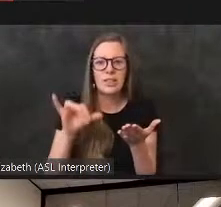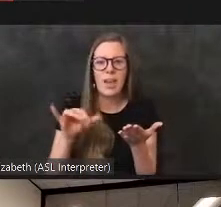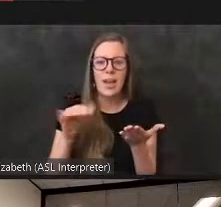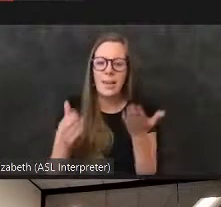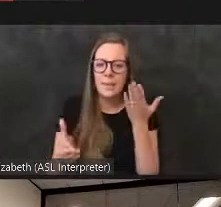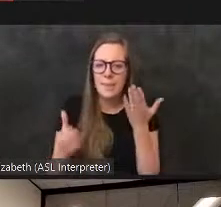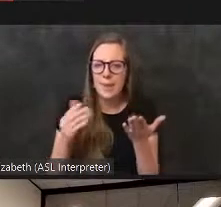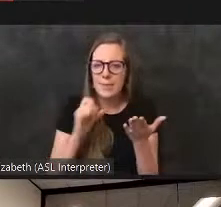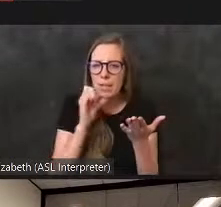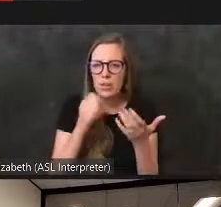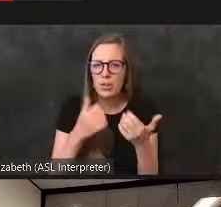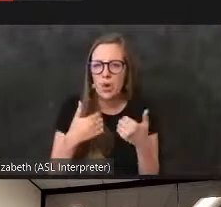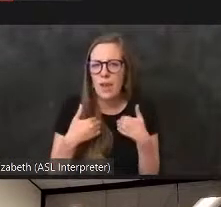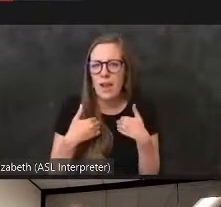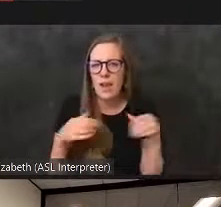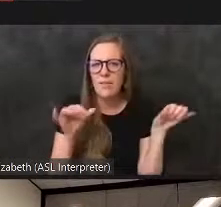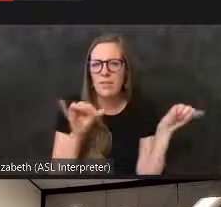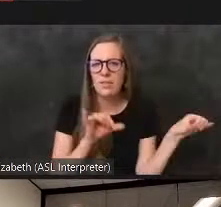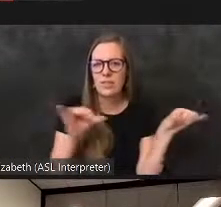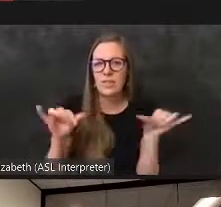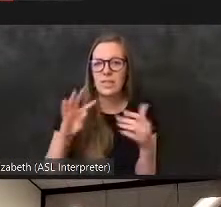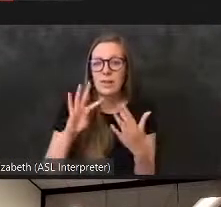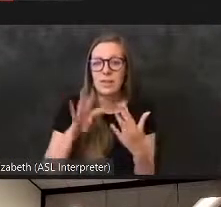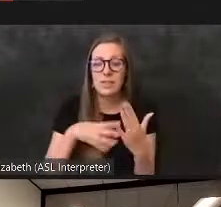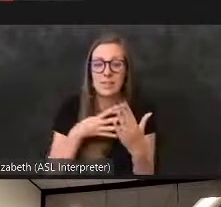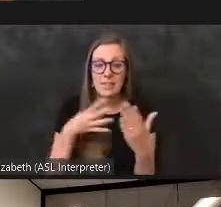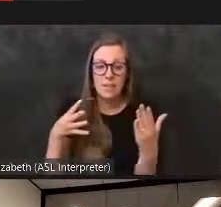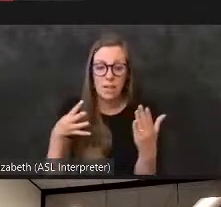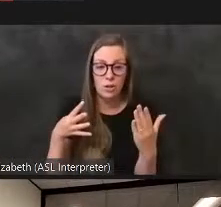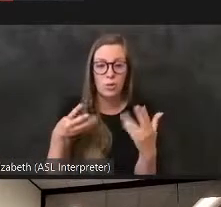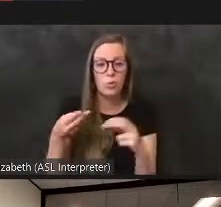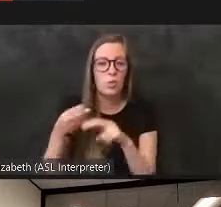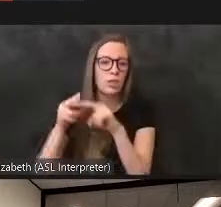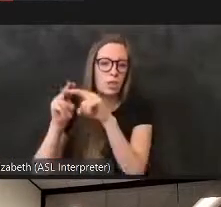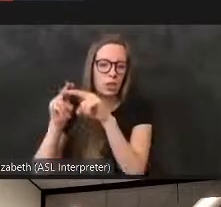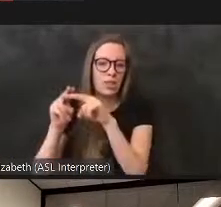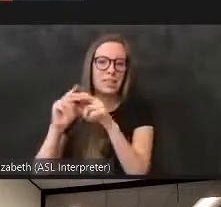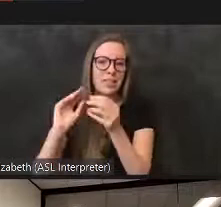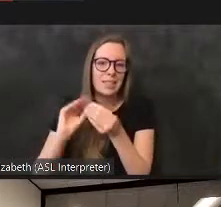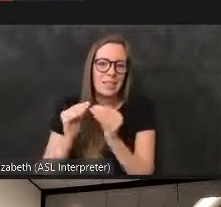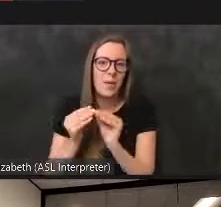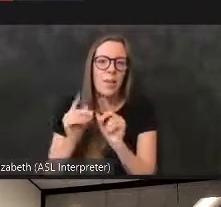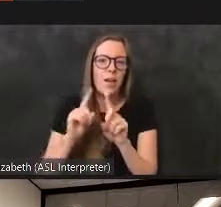pueden hacer que no tengan el mismo horarios que incrementa el número de